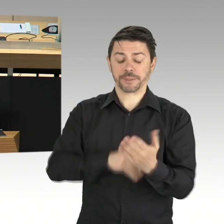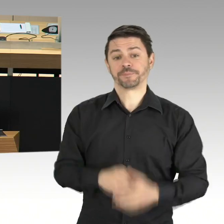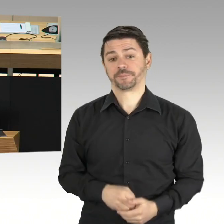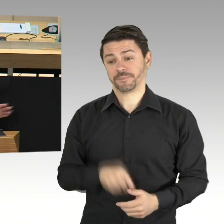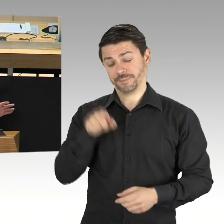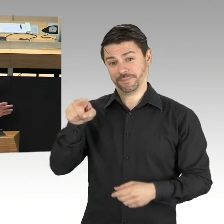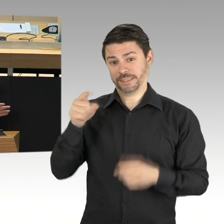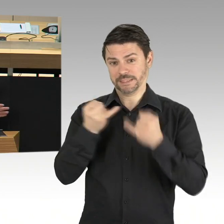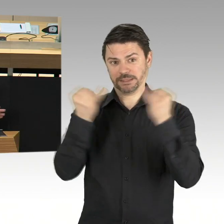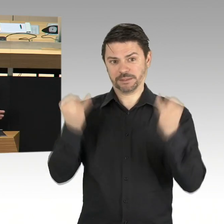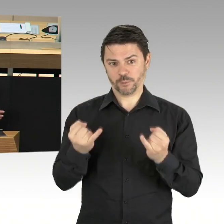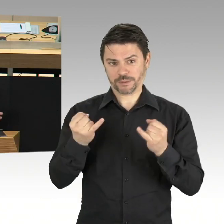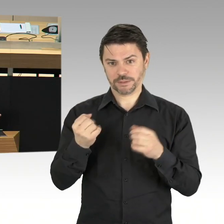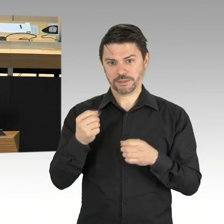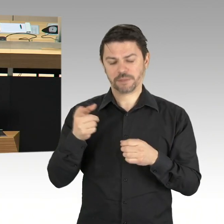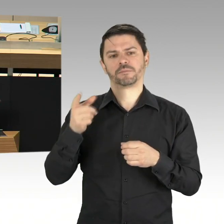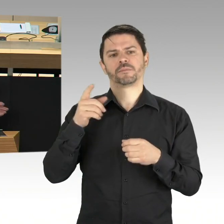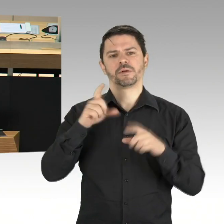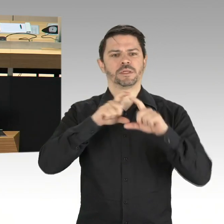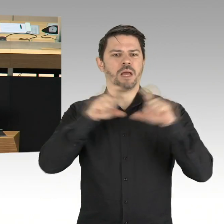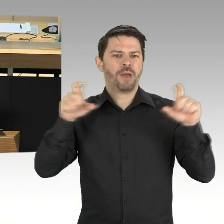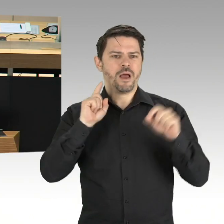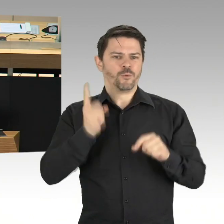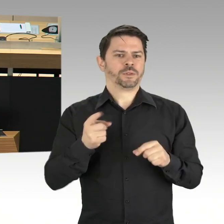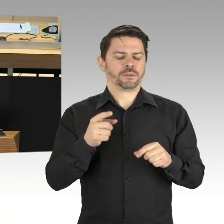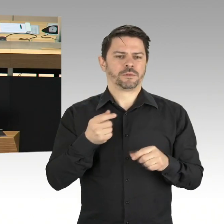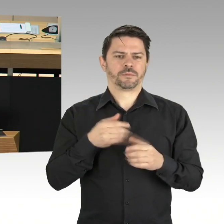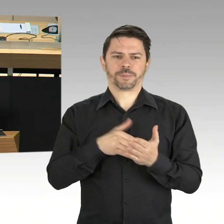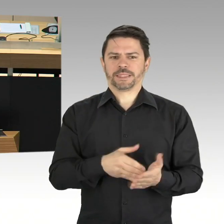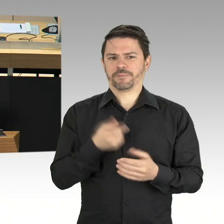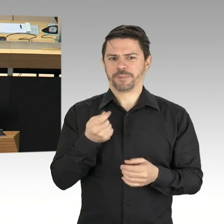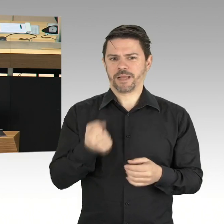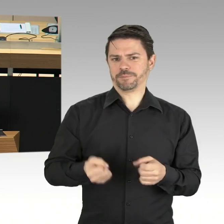Nichts davon ist passiert. Das gleiche Institut, das gleiche Institut